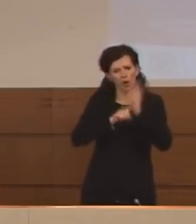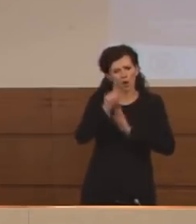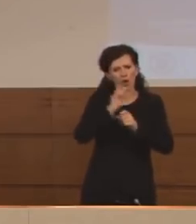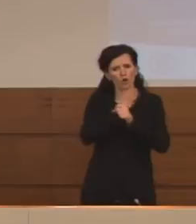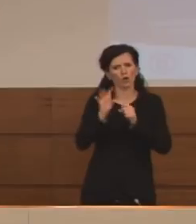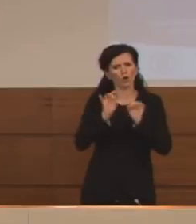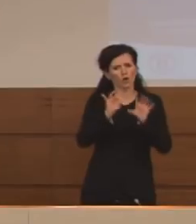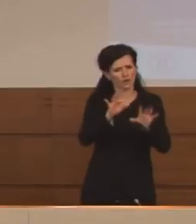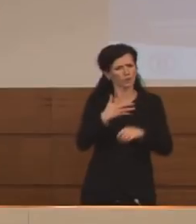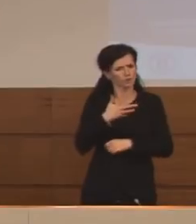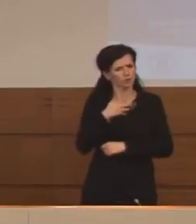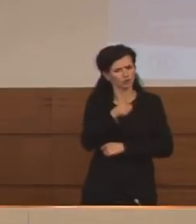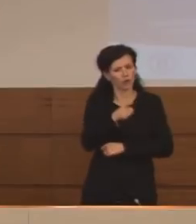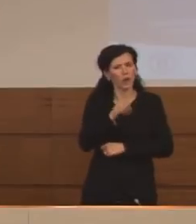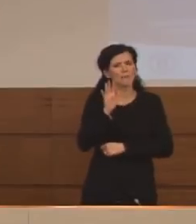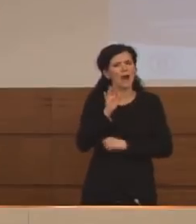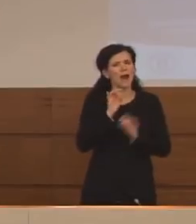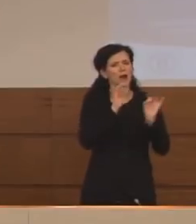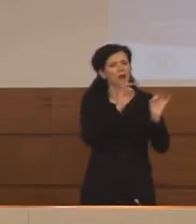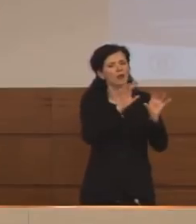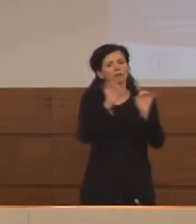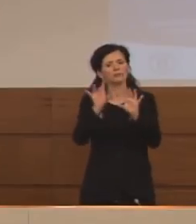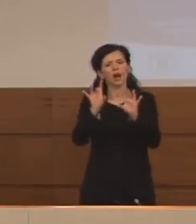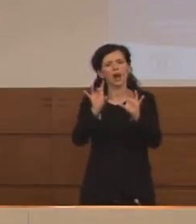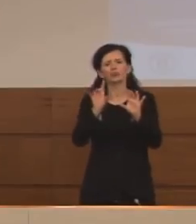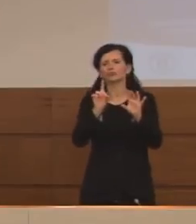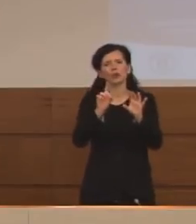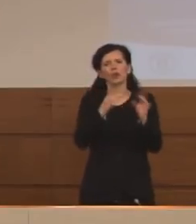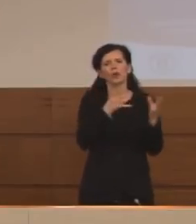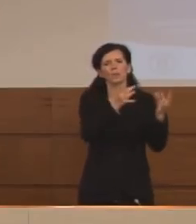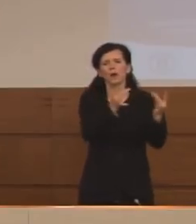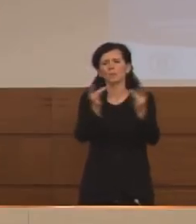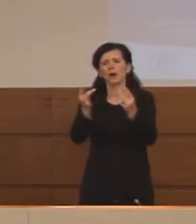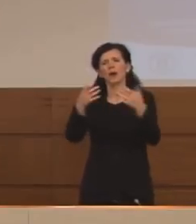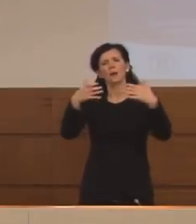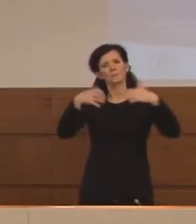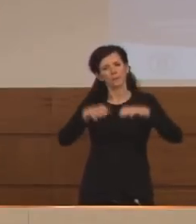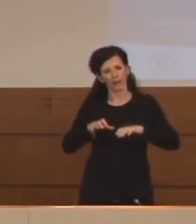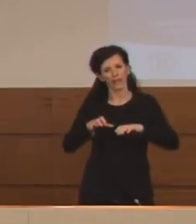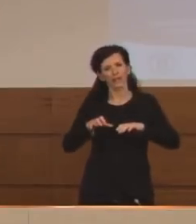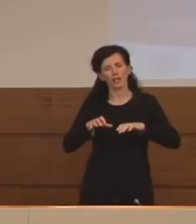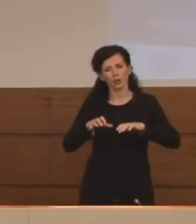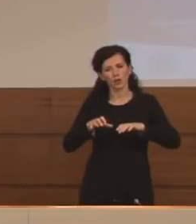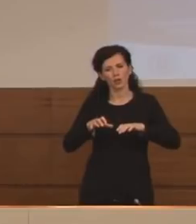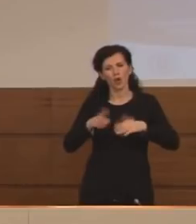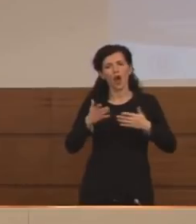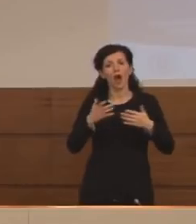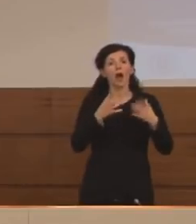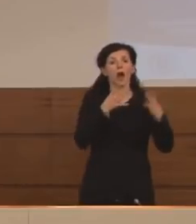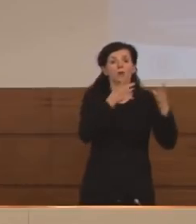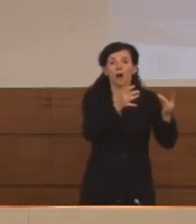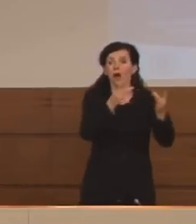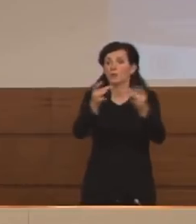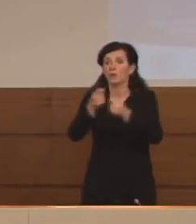Cioè l'escrezione virale pootrebbe essere molto bassa tanto da determinare una non contagiosità del paziente.